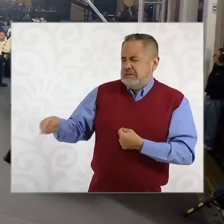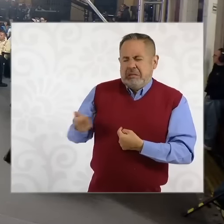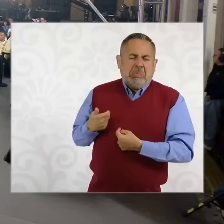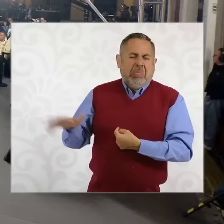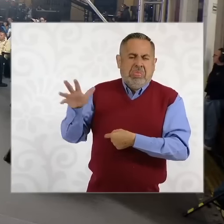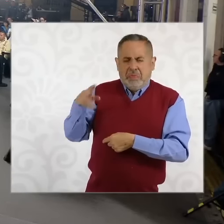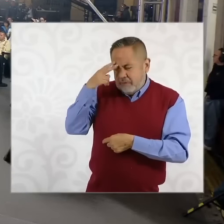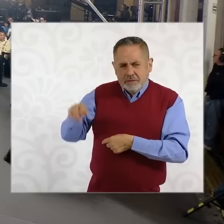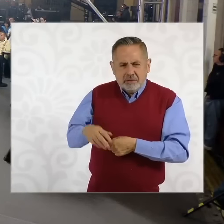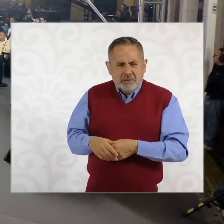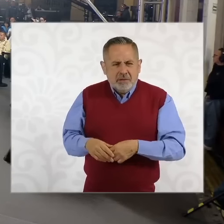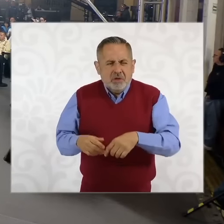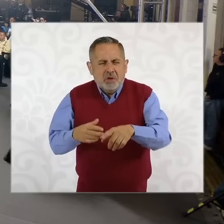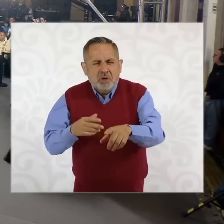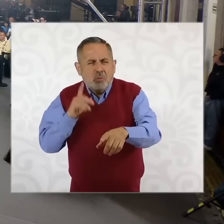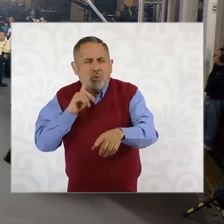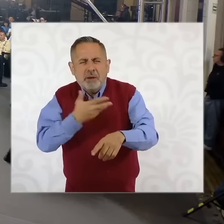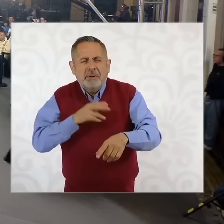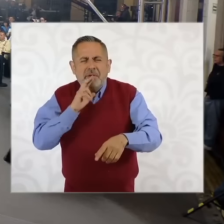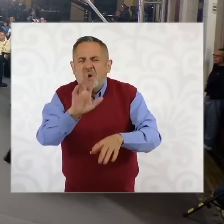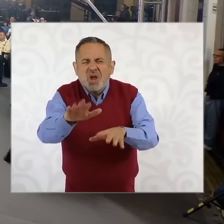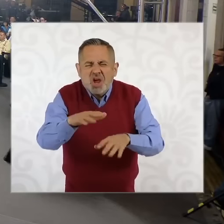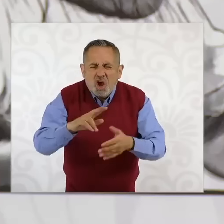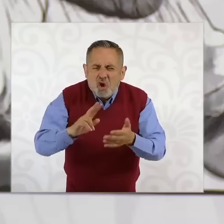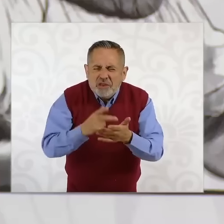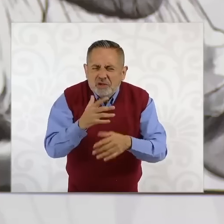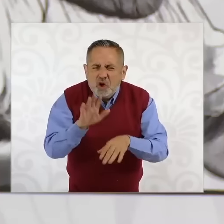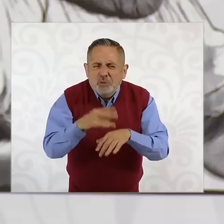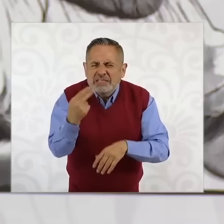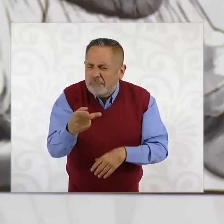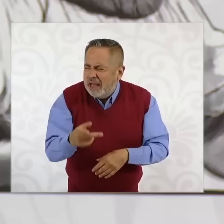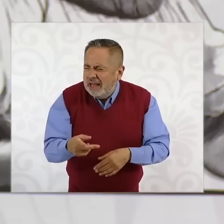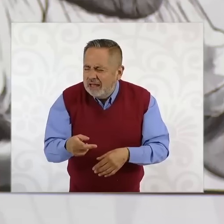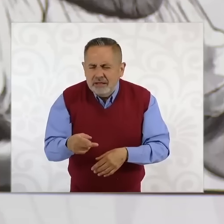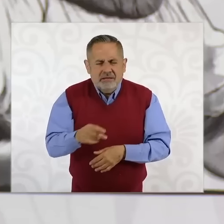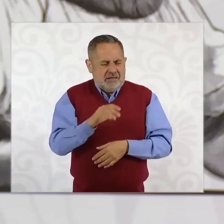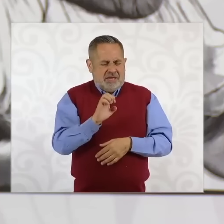A ver, ¿cómo se llama otra vez? Eduardo Fean. Eduardo Feinman. un